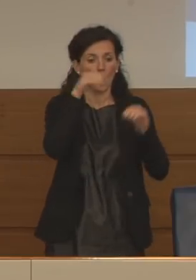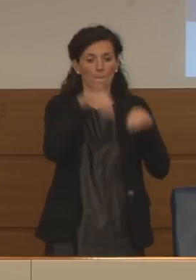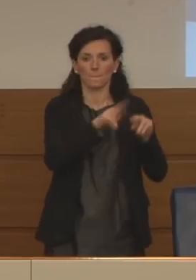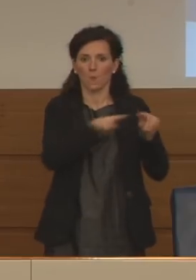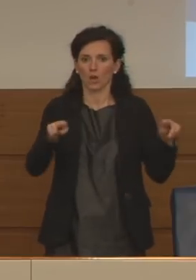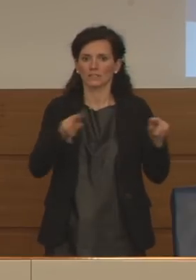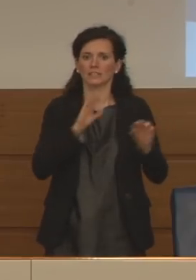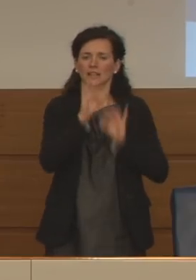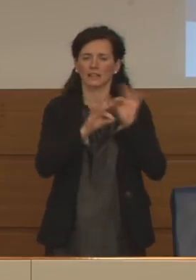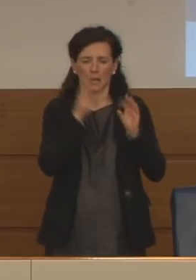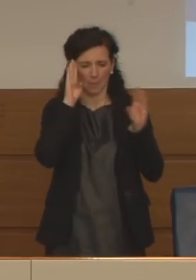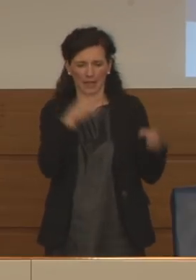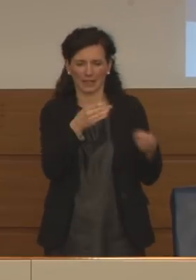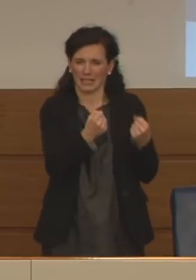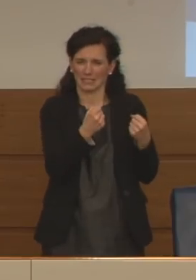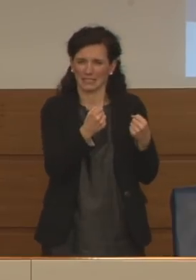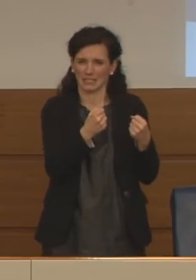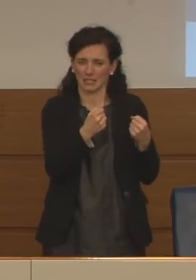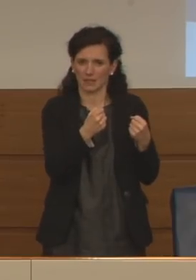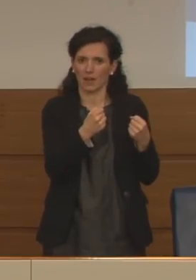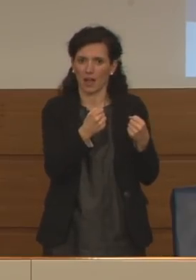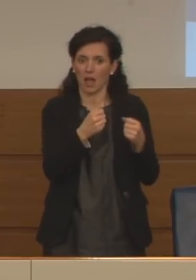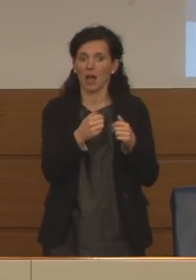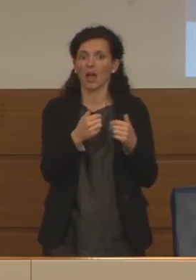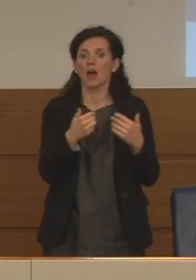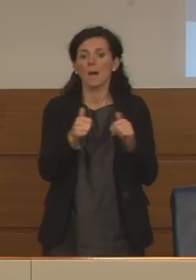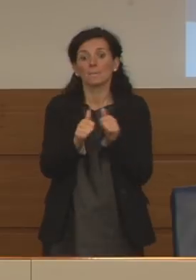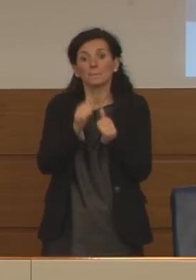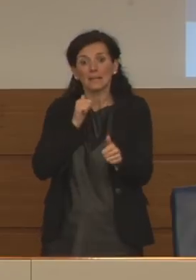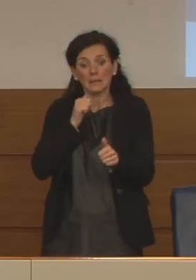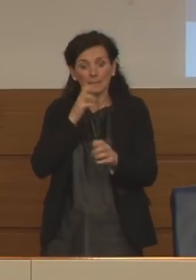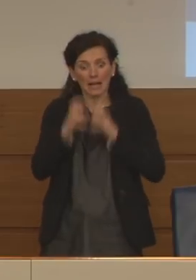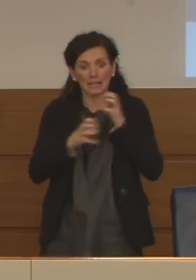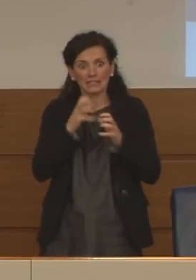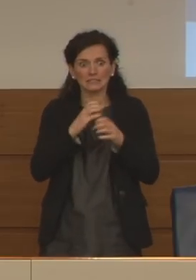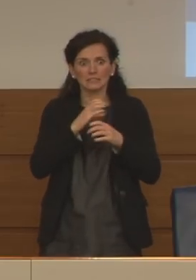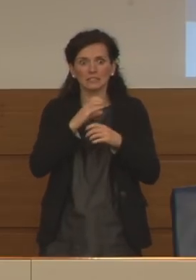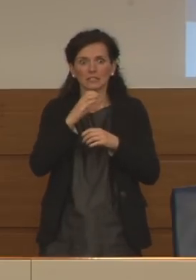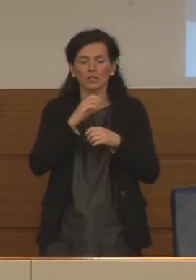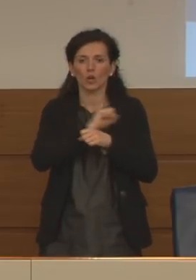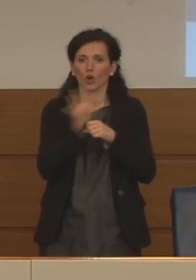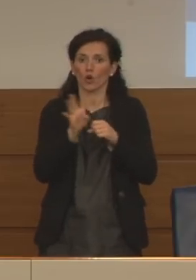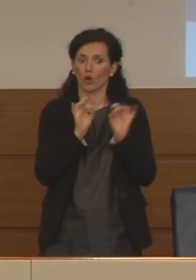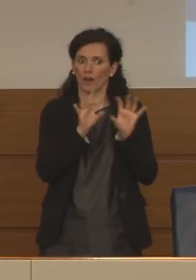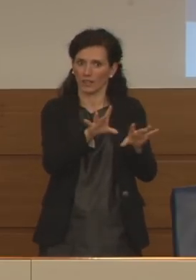nostro paese, prima della crisi del coronavirus e questi posti sono sempre